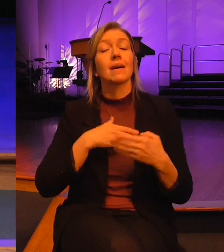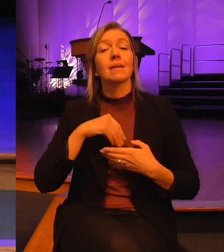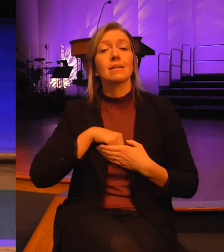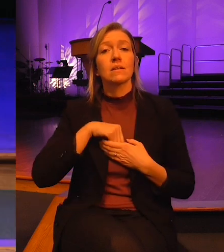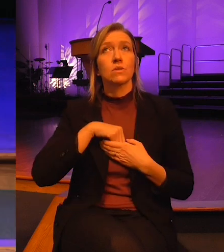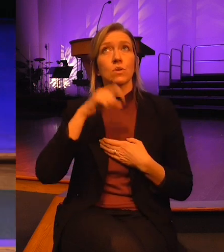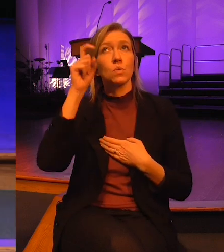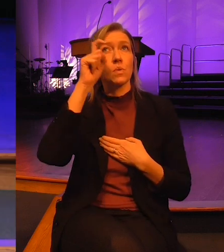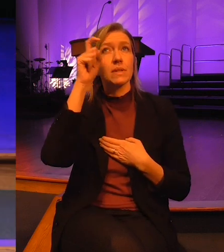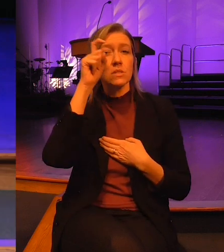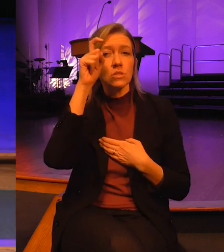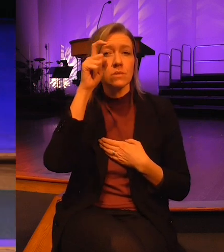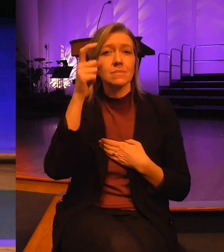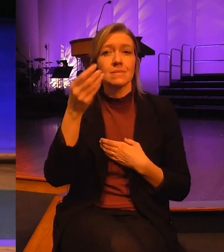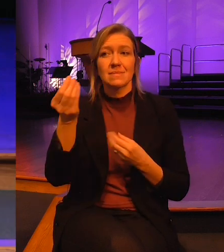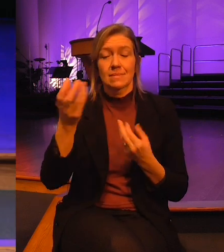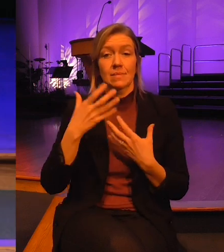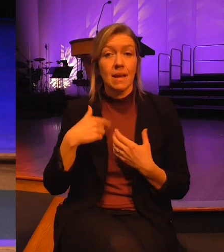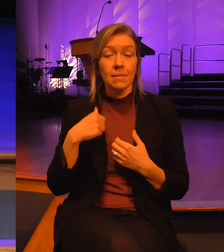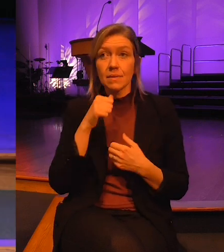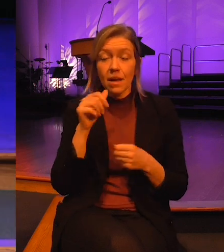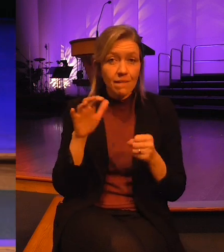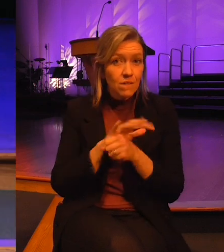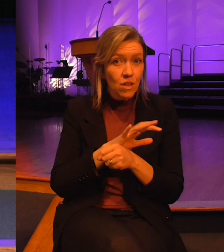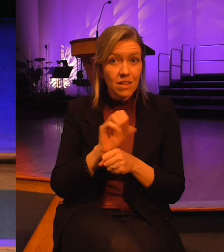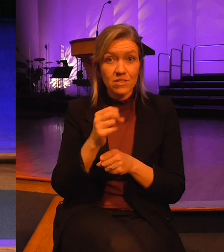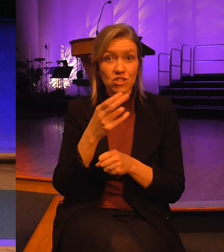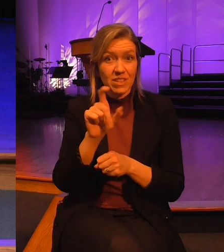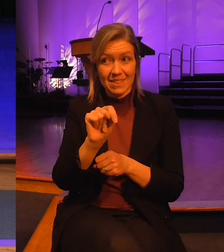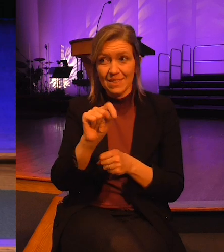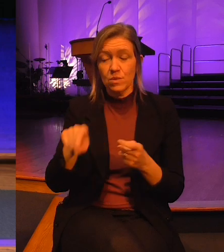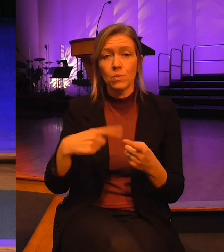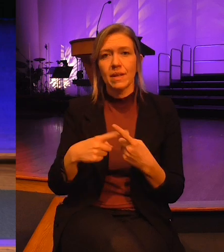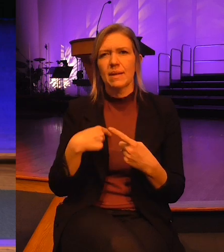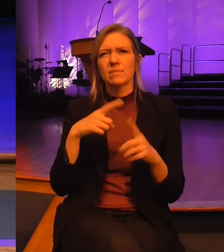de [ __ ] cuando digo tú están haciendo un bien trabajo en esto estás haciendo un gran